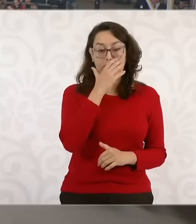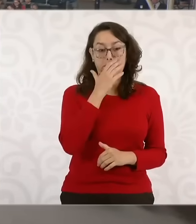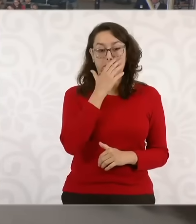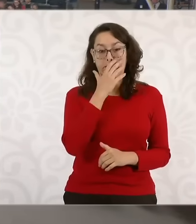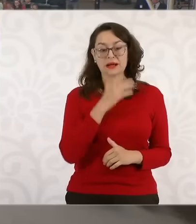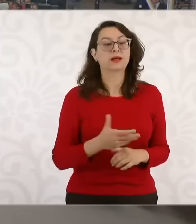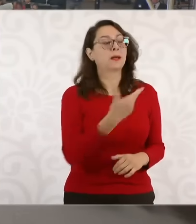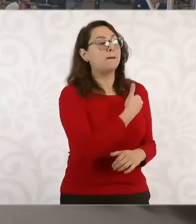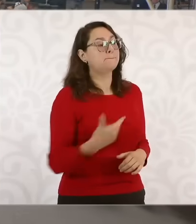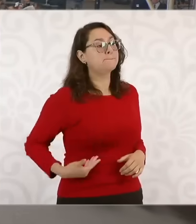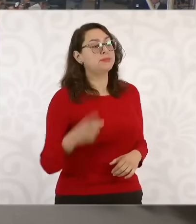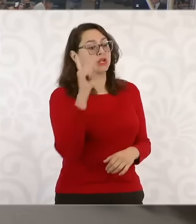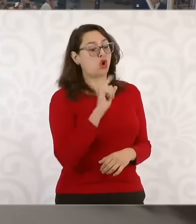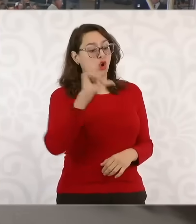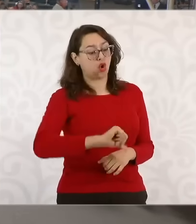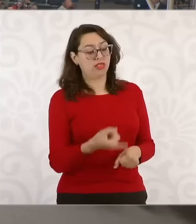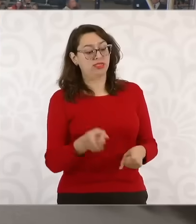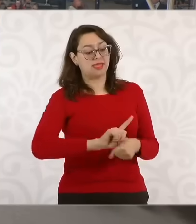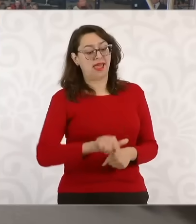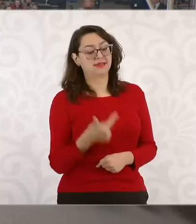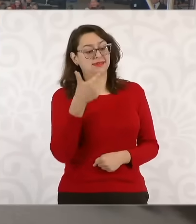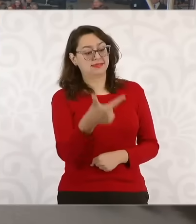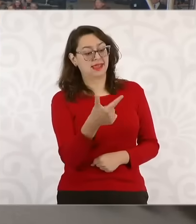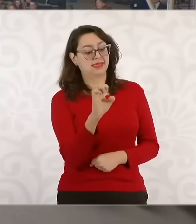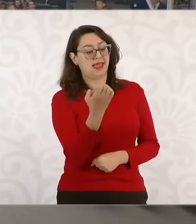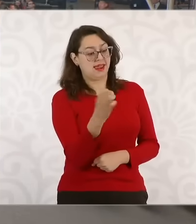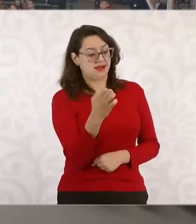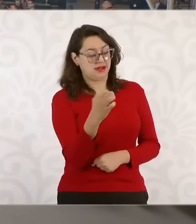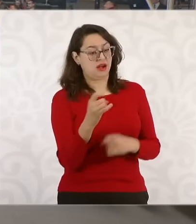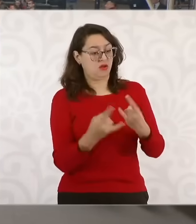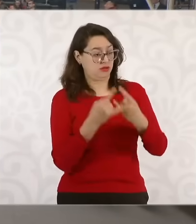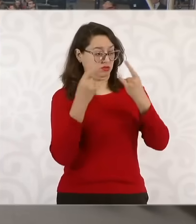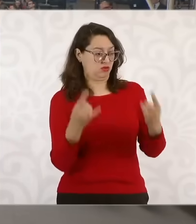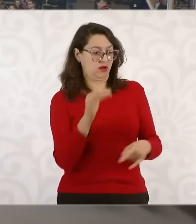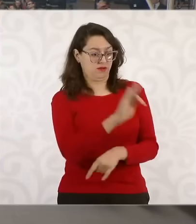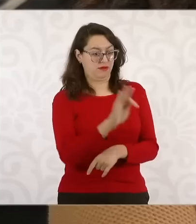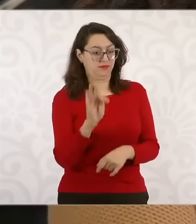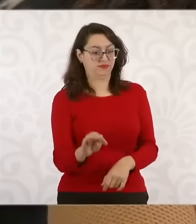presidenta? Hoy es 7 de enero, una fecha histórica, es el aniversario, 119, aniversario